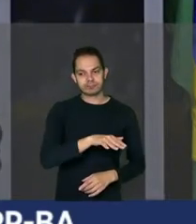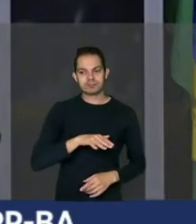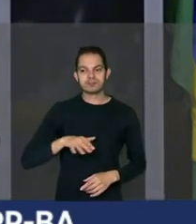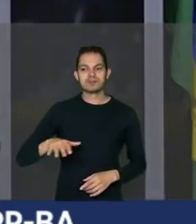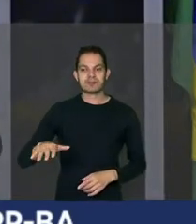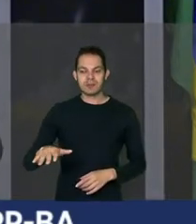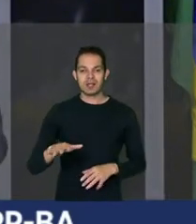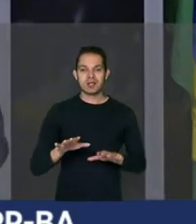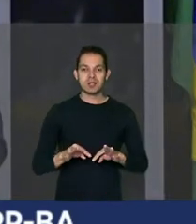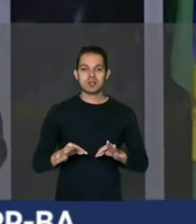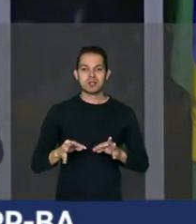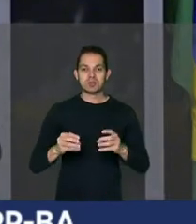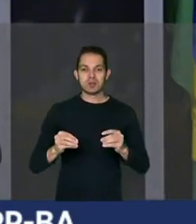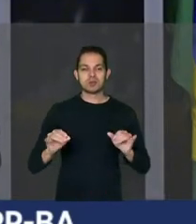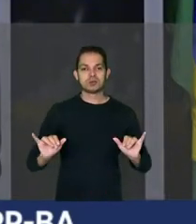OS EFEITOS DA PANDEMIA DA